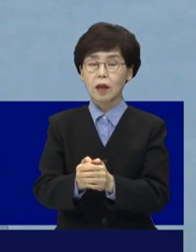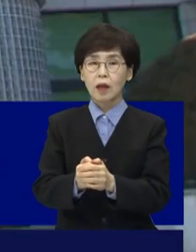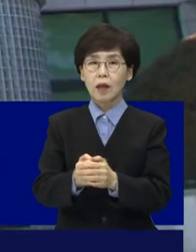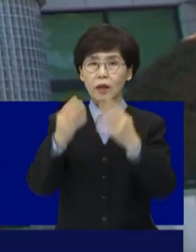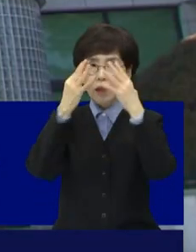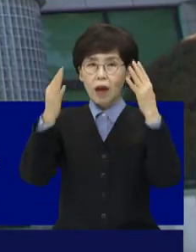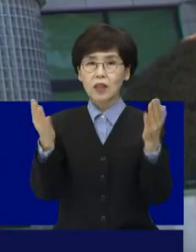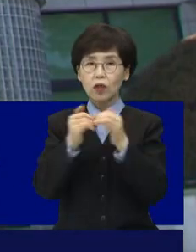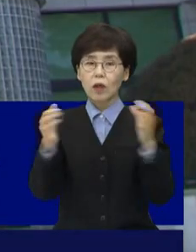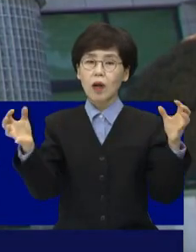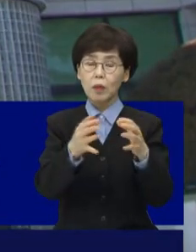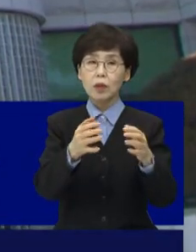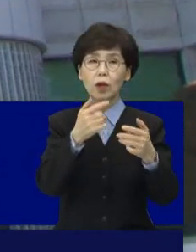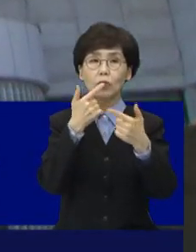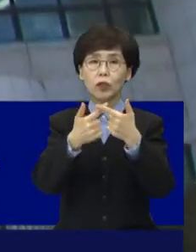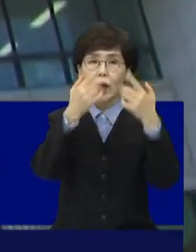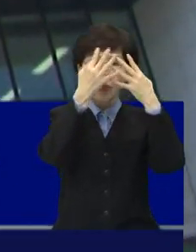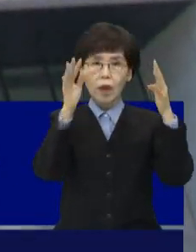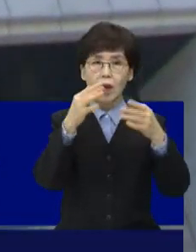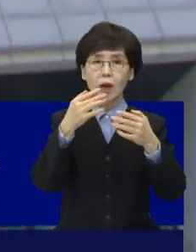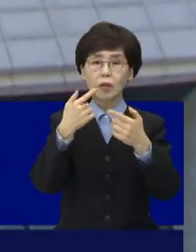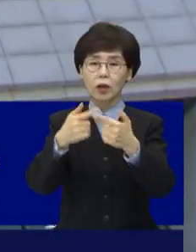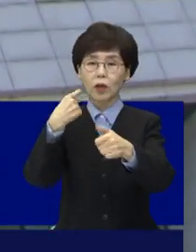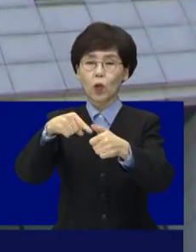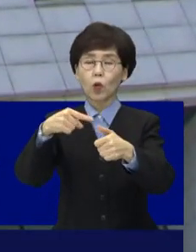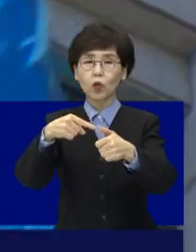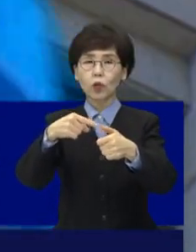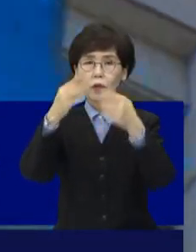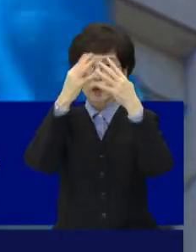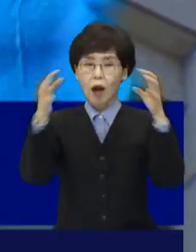통합을 위한 최종 안을 확정해 이달 안에 교육부에 통합신청서를 제출할